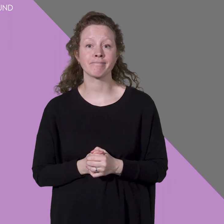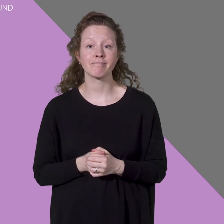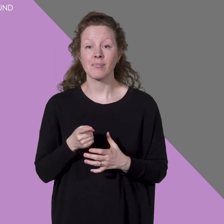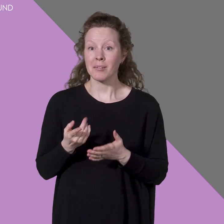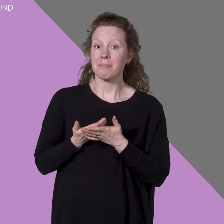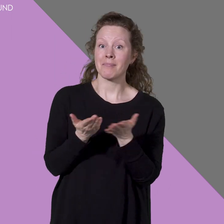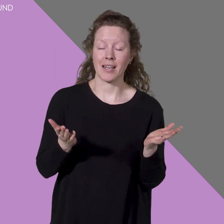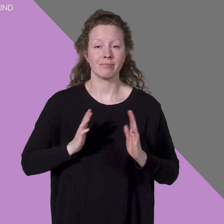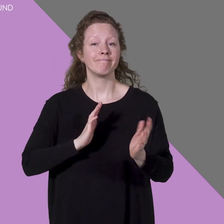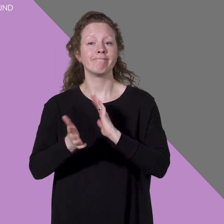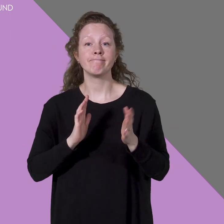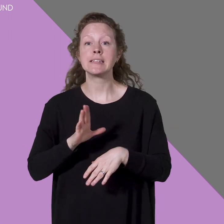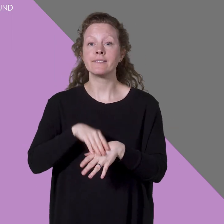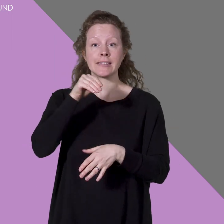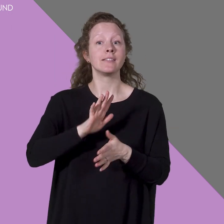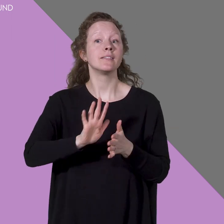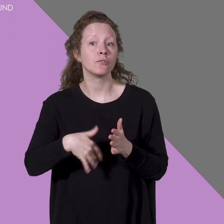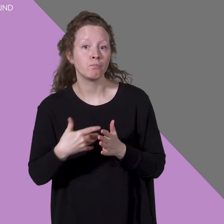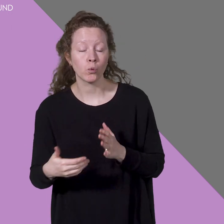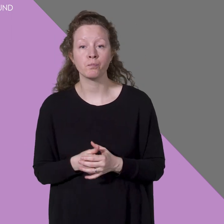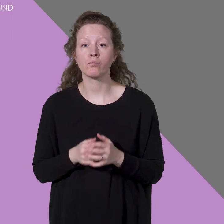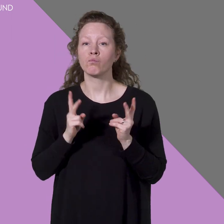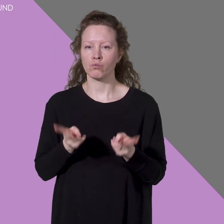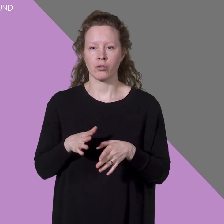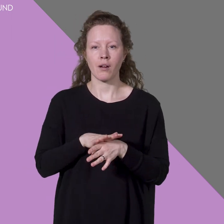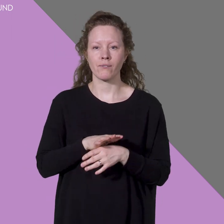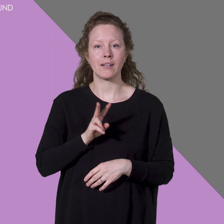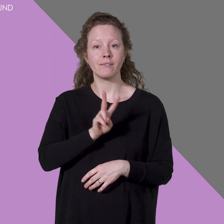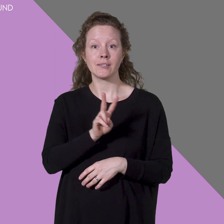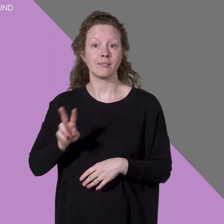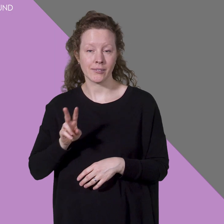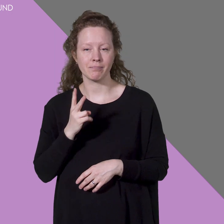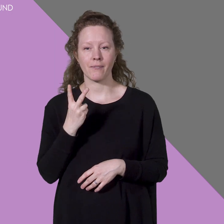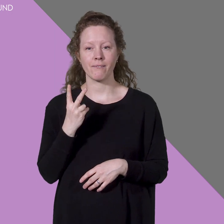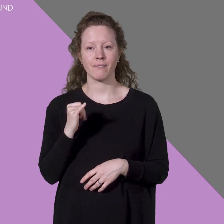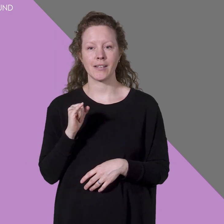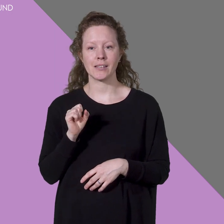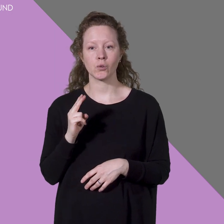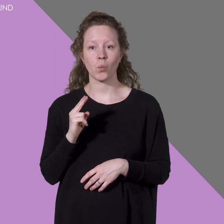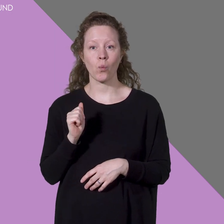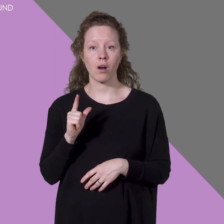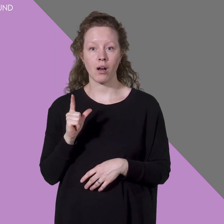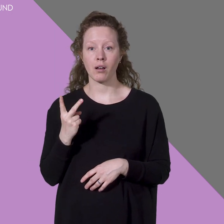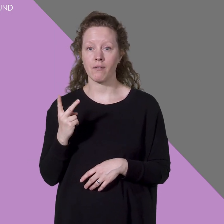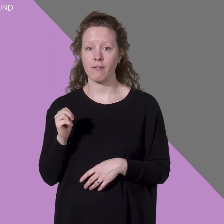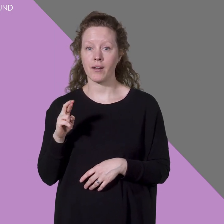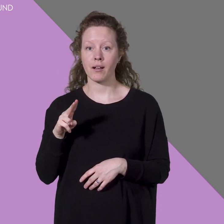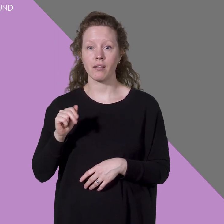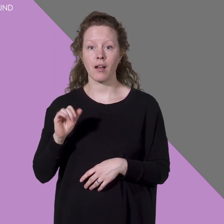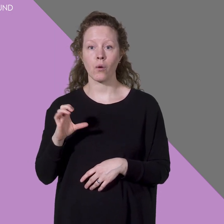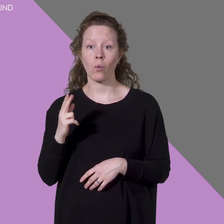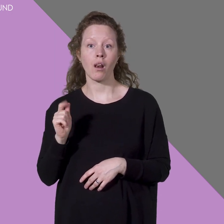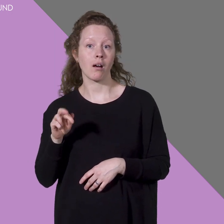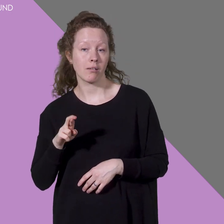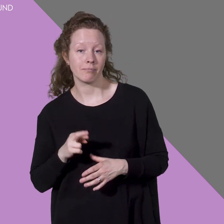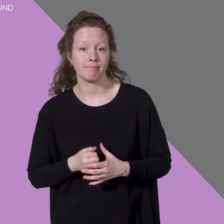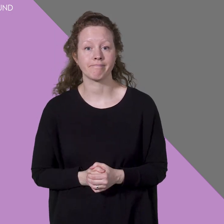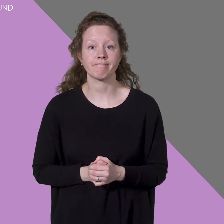Pjäsen, som spelas på svenskt teckenspråk och med hjälp av visual vernacular-teknik, -